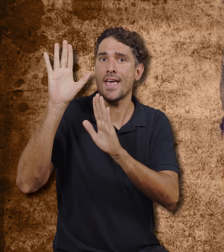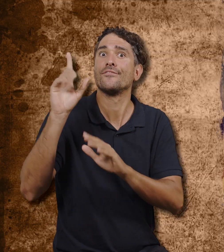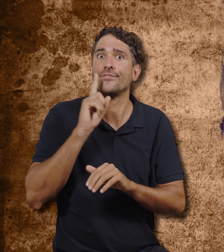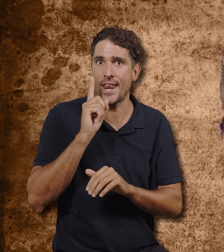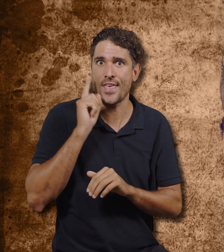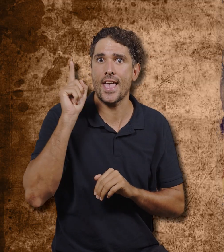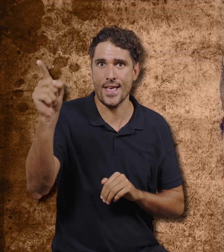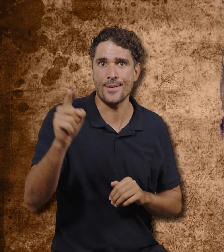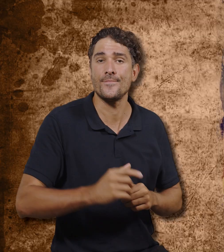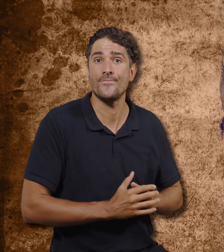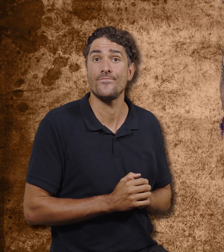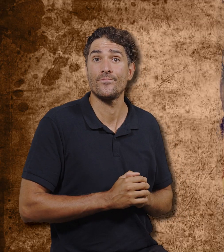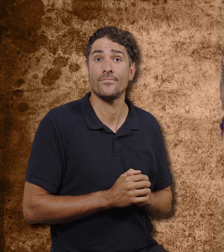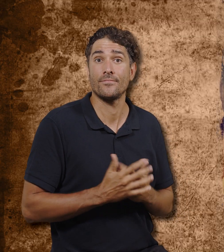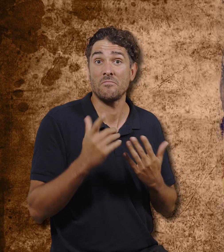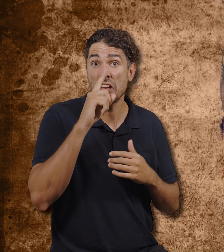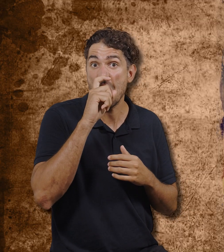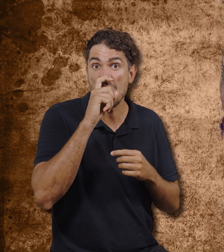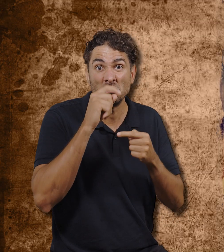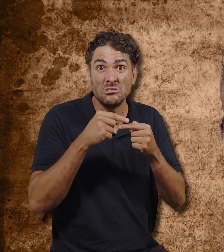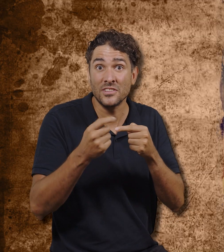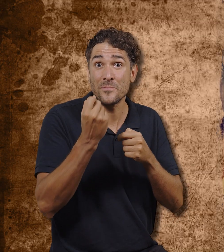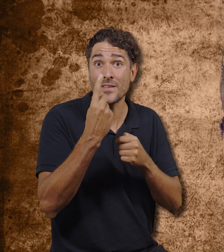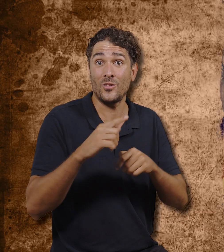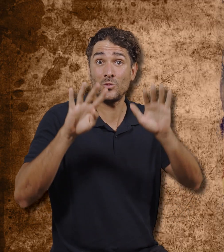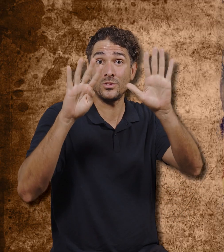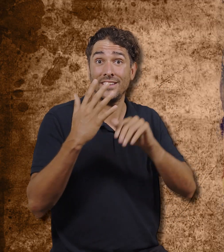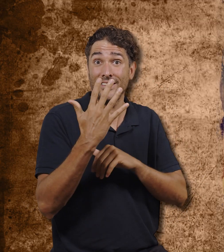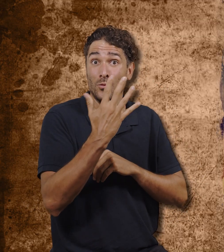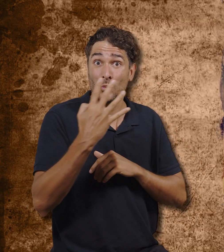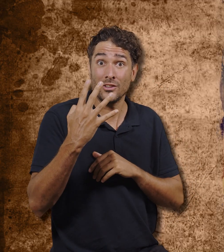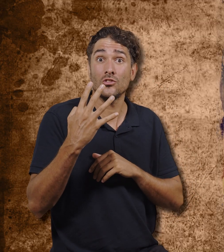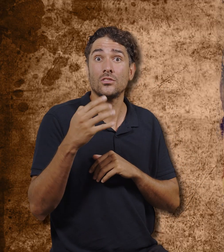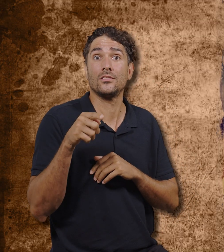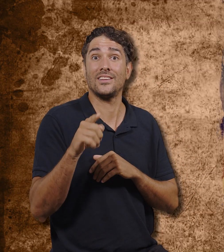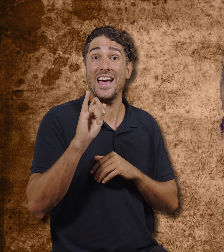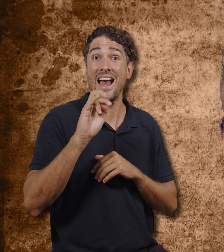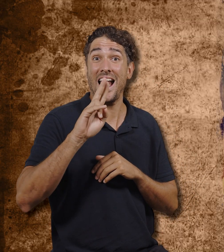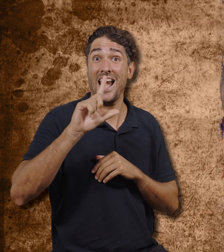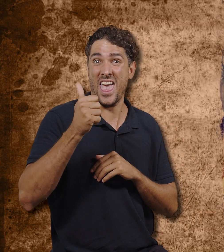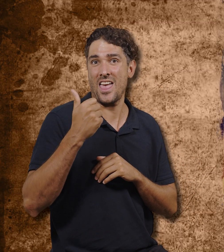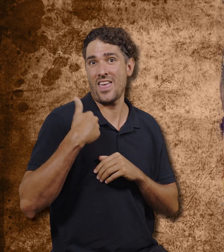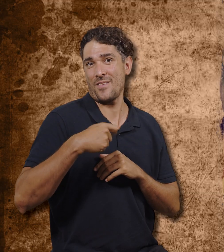Exiliat a França el 1939, en dimitir el President Josep Irla